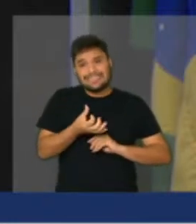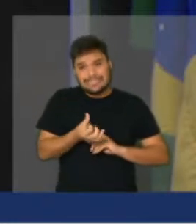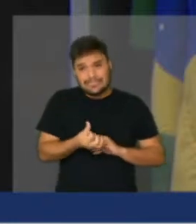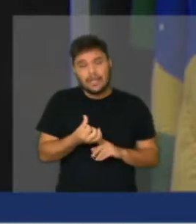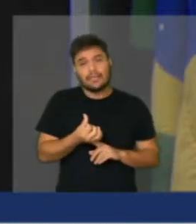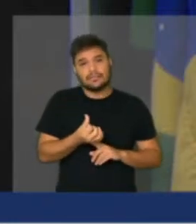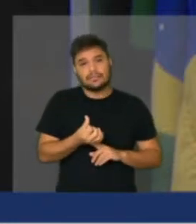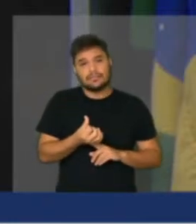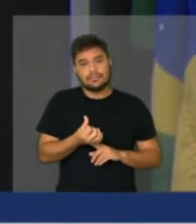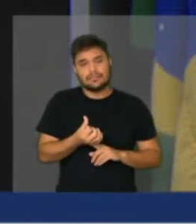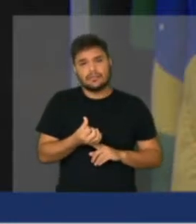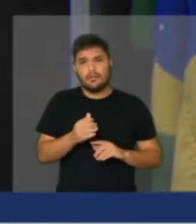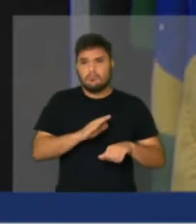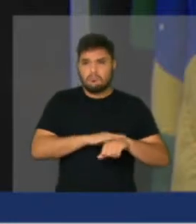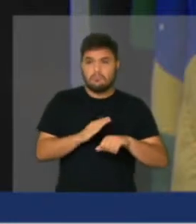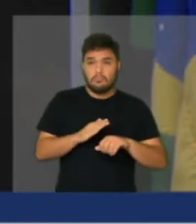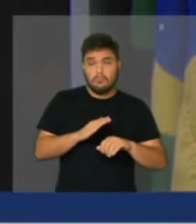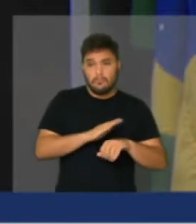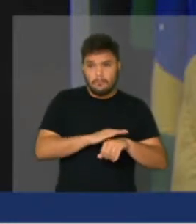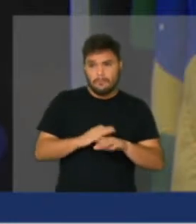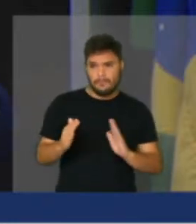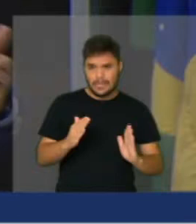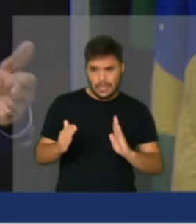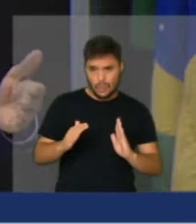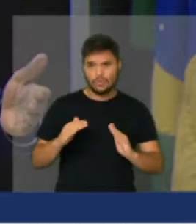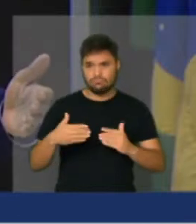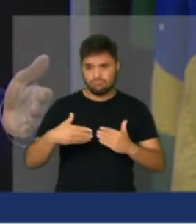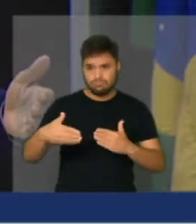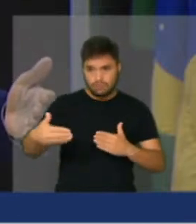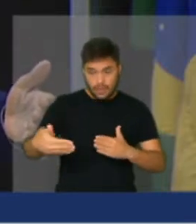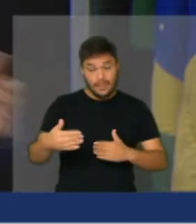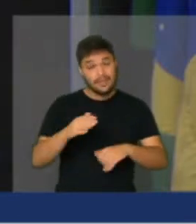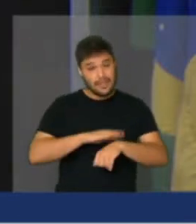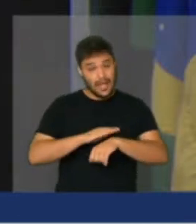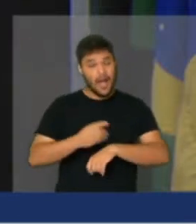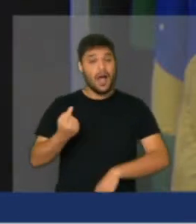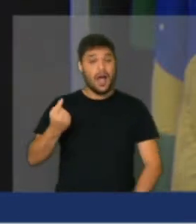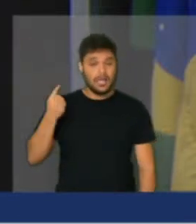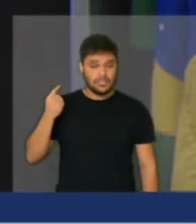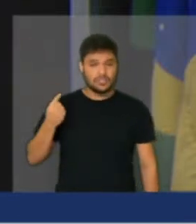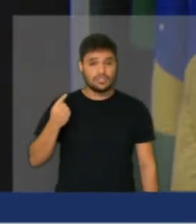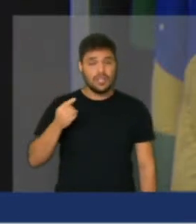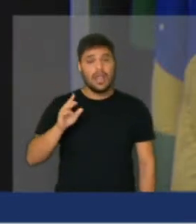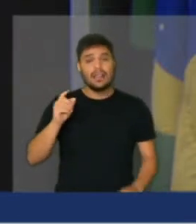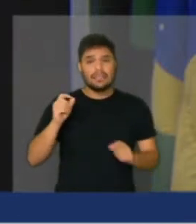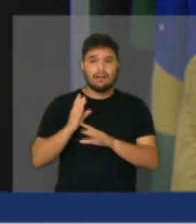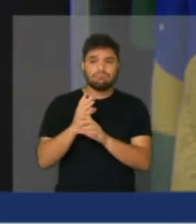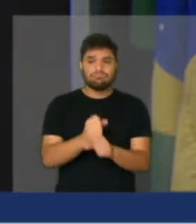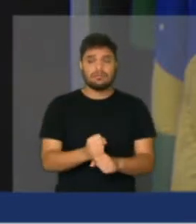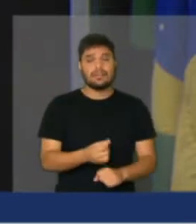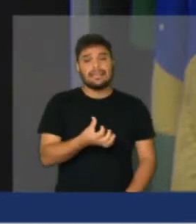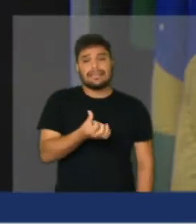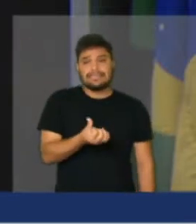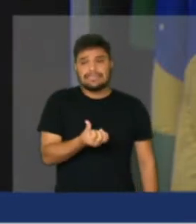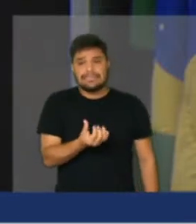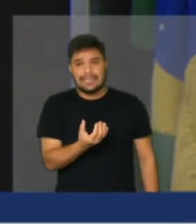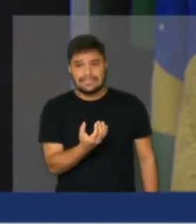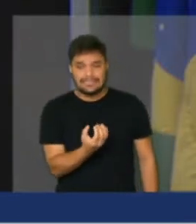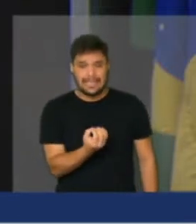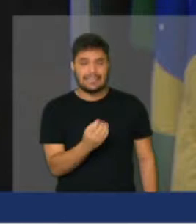PROJEÇÕES DOS 6 EXERCÍCIOS SEGUINTES QUE ÉQUELA ÉPOCA DAVA UM TOTAL DE 60 BILHÕES DE REAIS EM 10 ANOS. EU